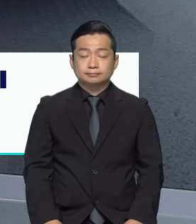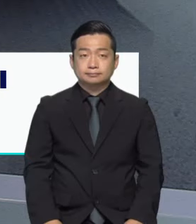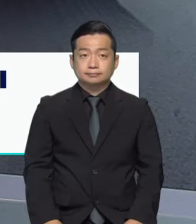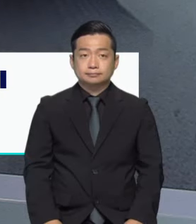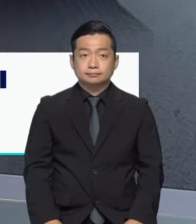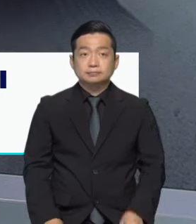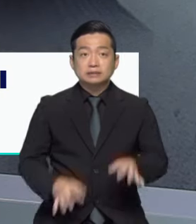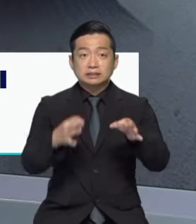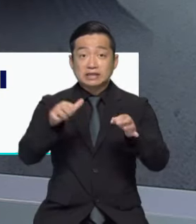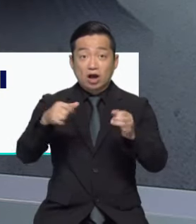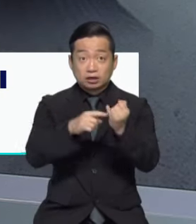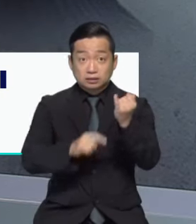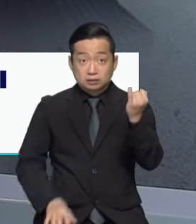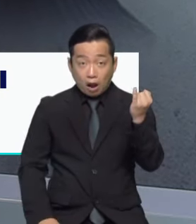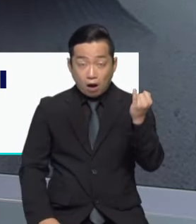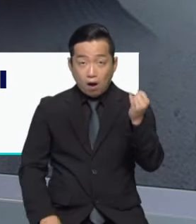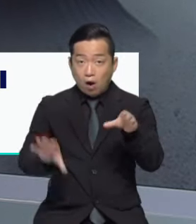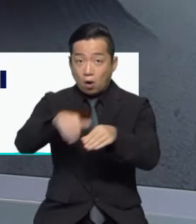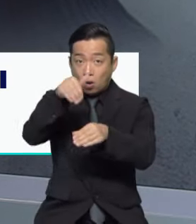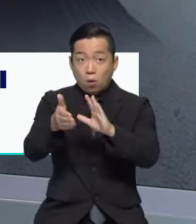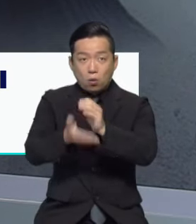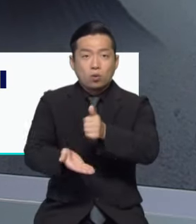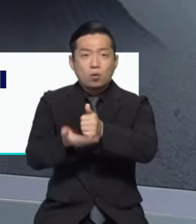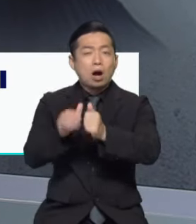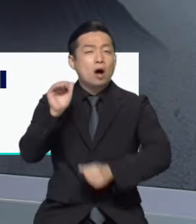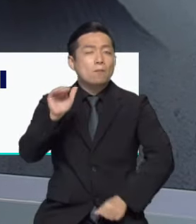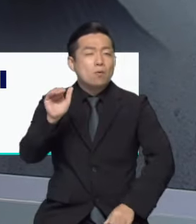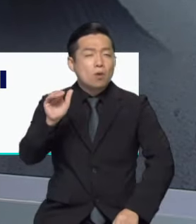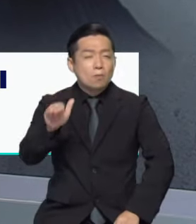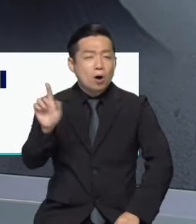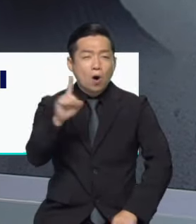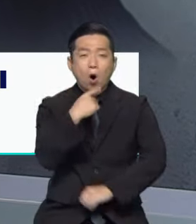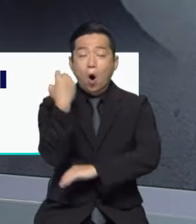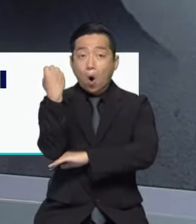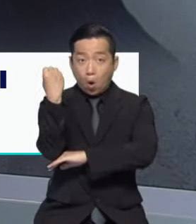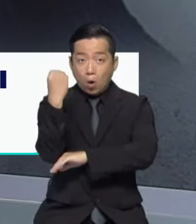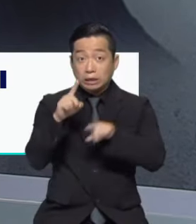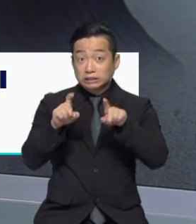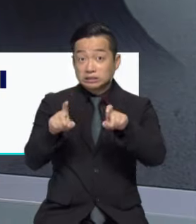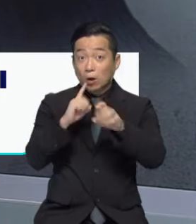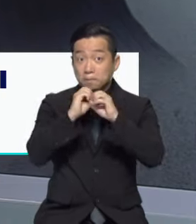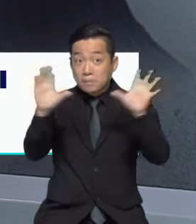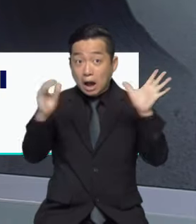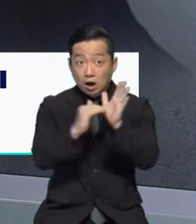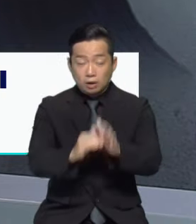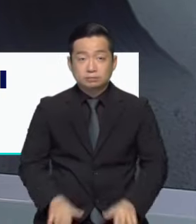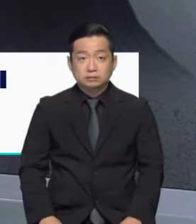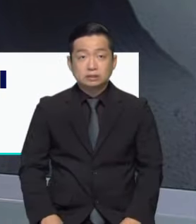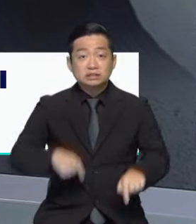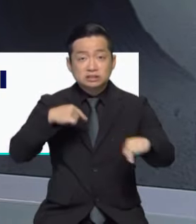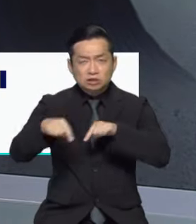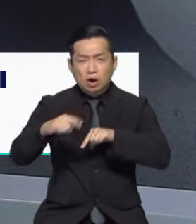(앵커) 김건희 여사가 총선 공천에 개입했다는 한 언론의 의혹 보도가 나온 이후 정치권 공방이 치열해지고 있습니다.